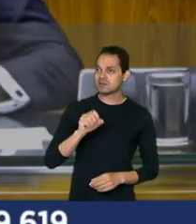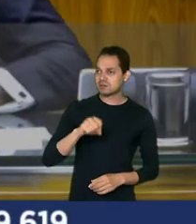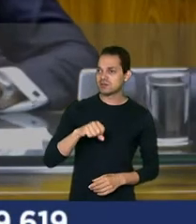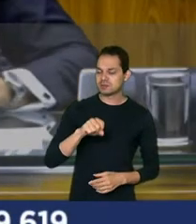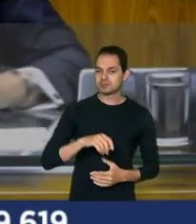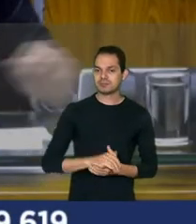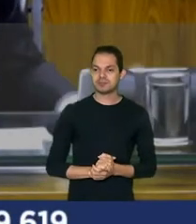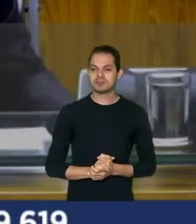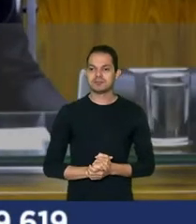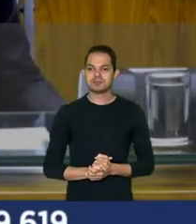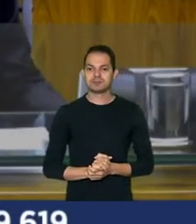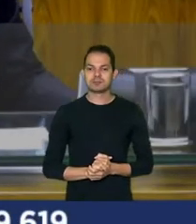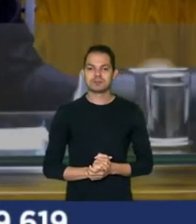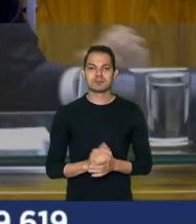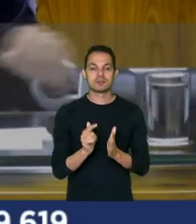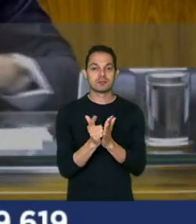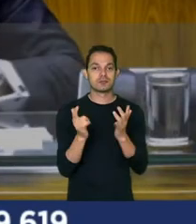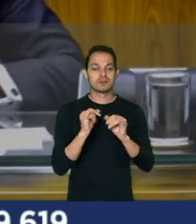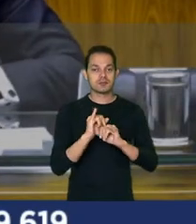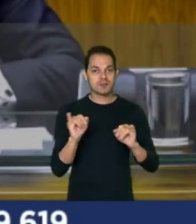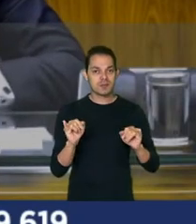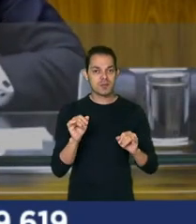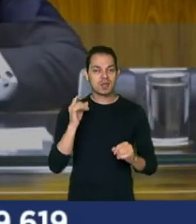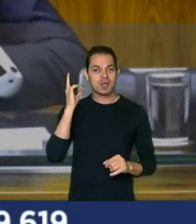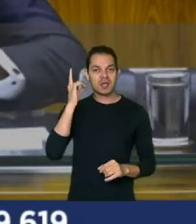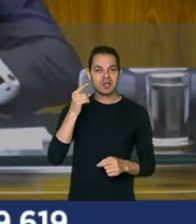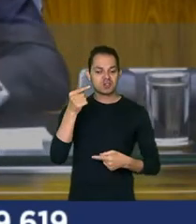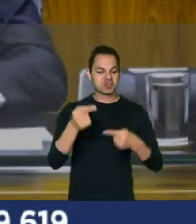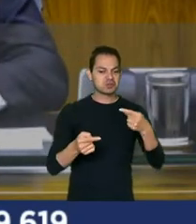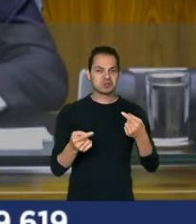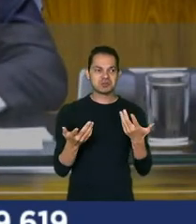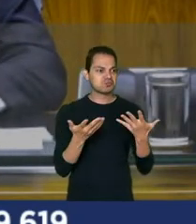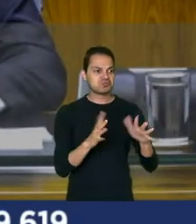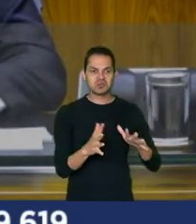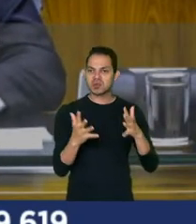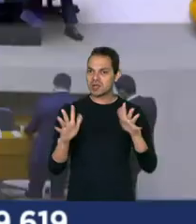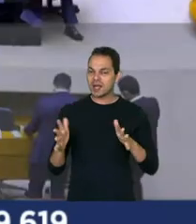FISCALIZOTÓRIA, O PT VOTA SIM. -- [REPÓRTER]: NÃO